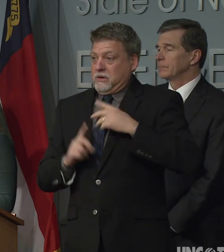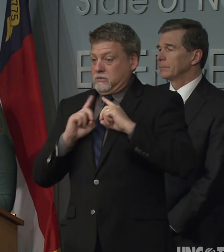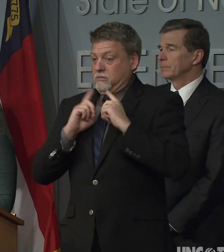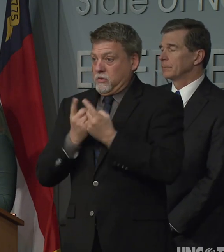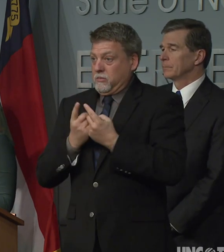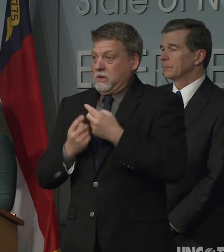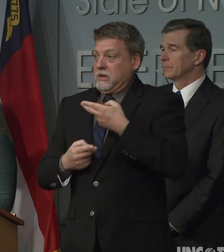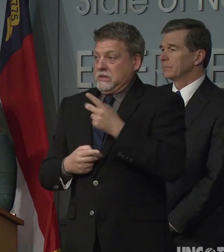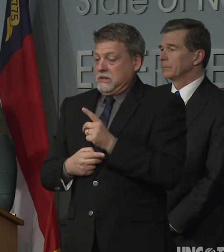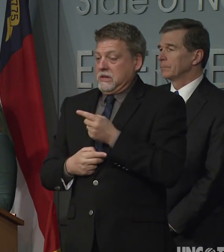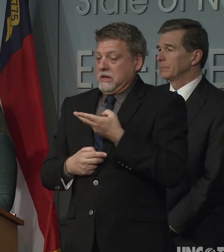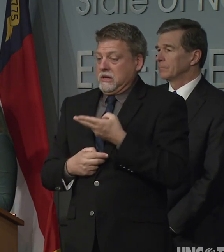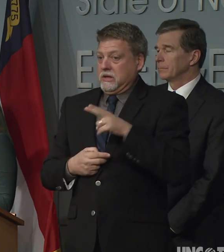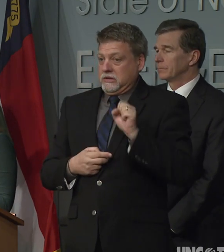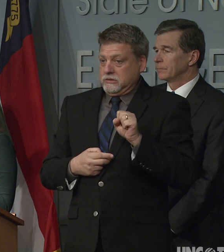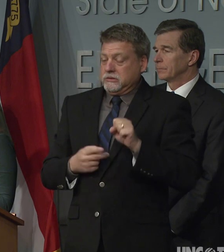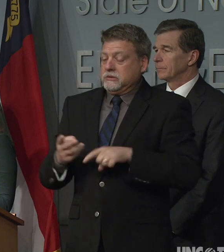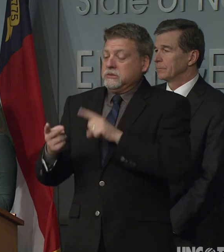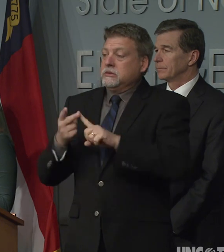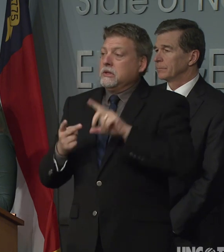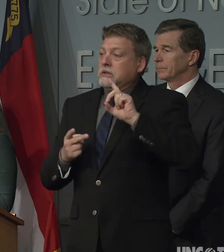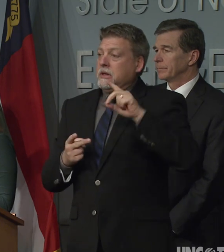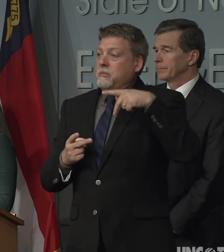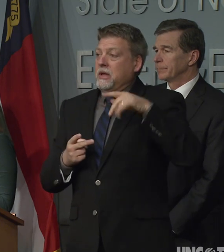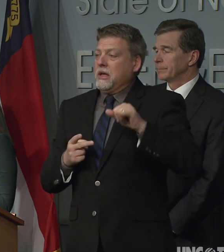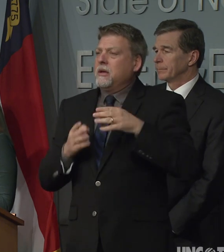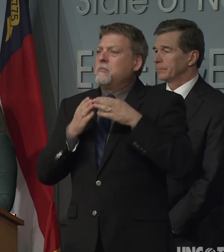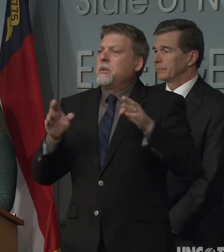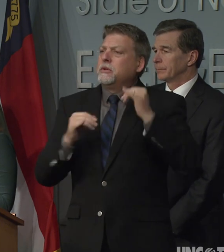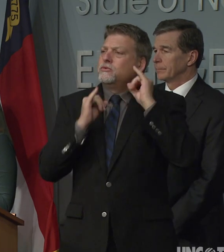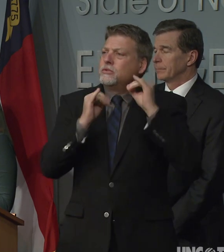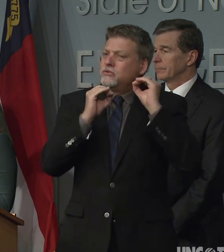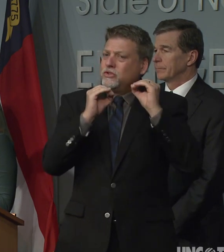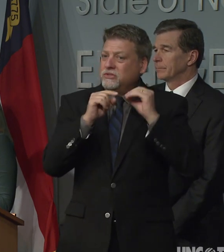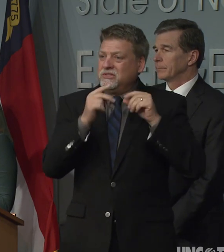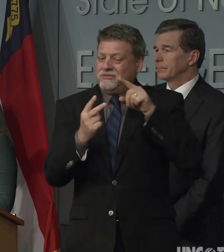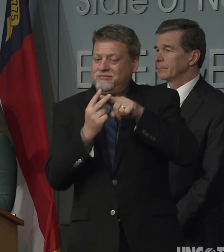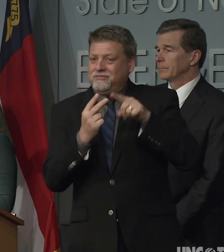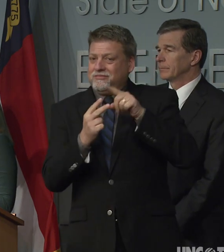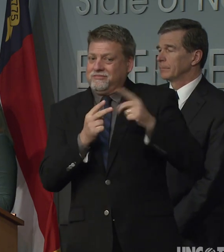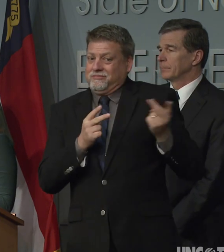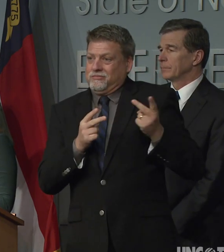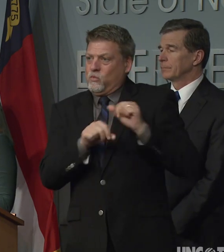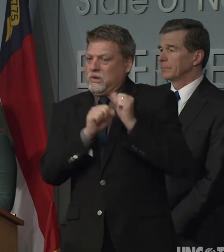Salud y servicios humanos y el Departamento de instrucción pública a trabajar con todos los interesados para que